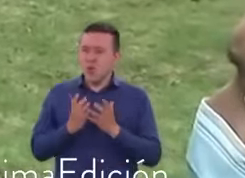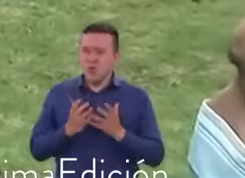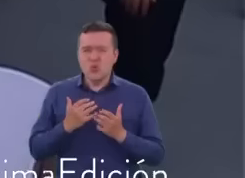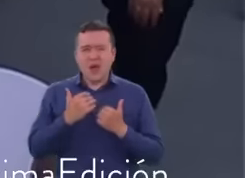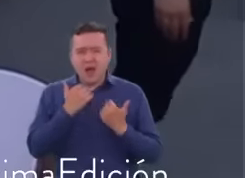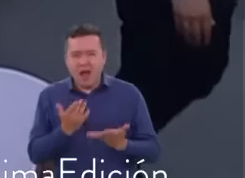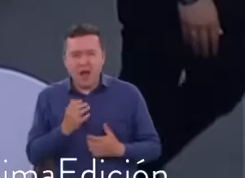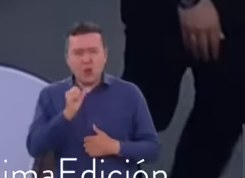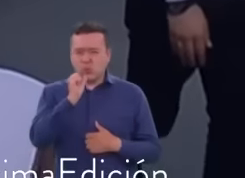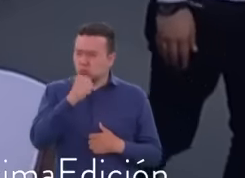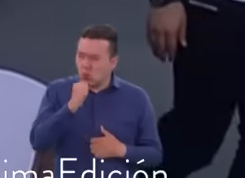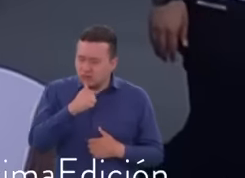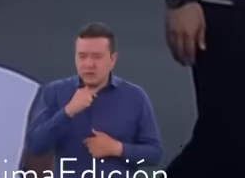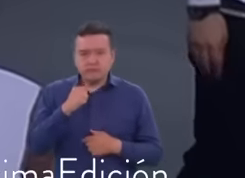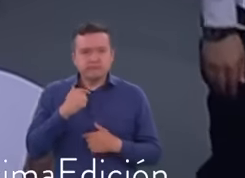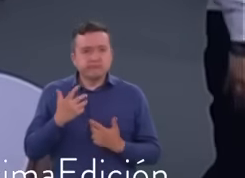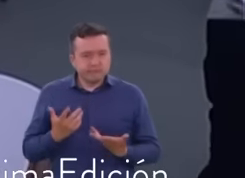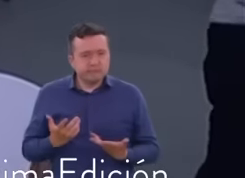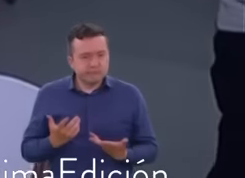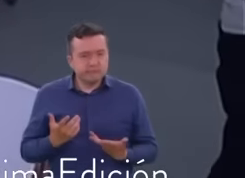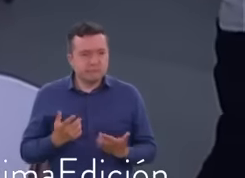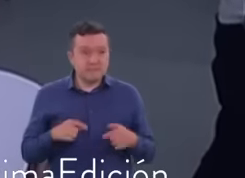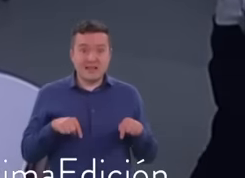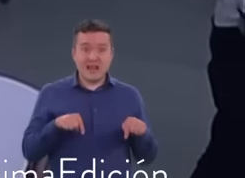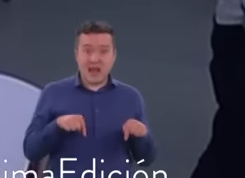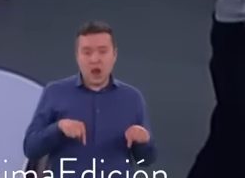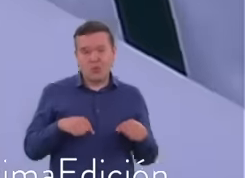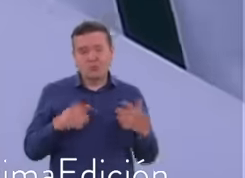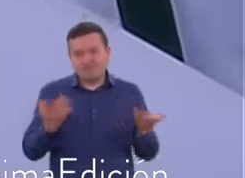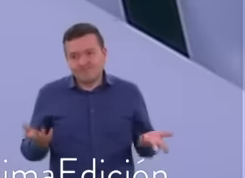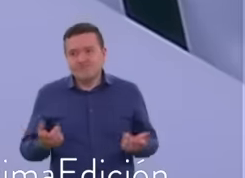[ hablando en portugués]